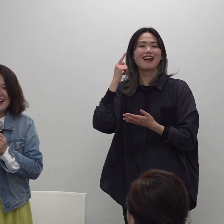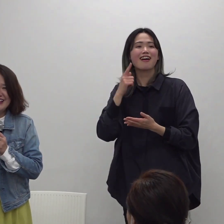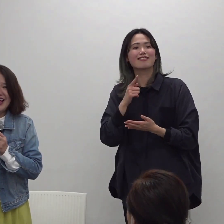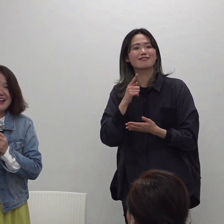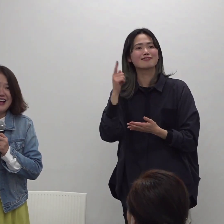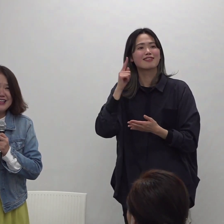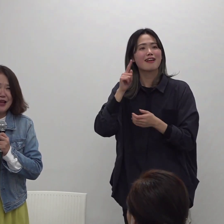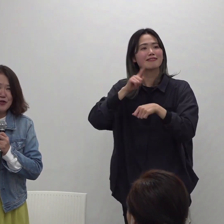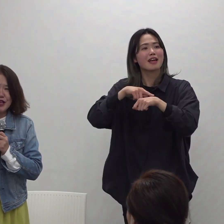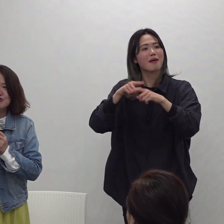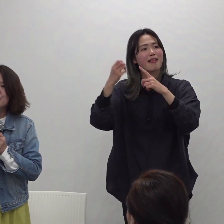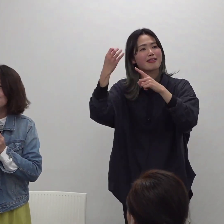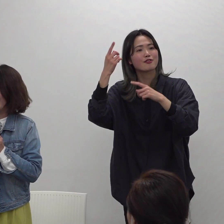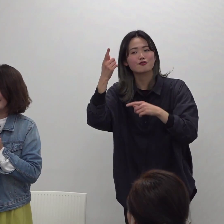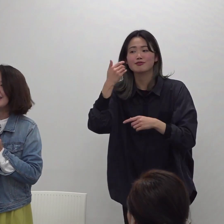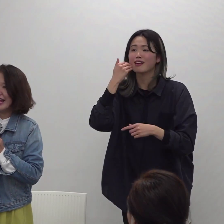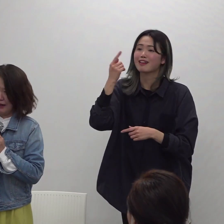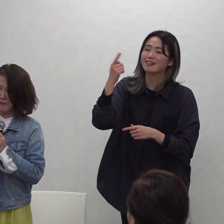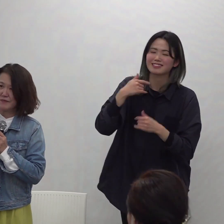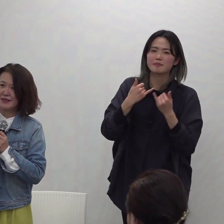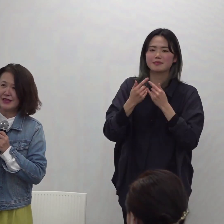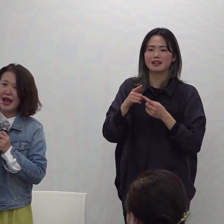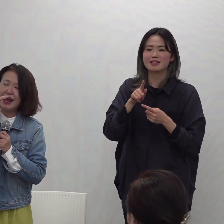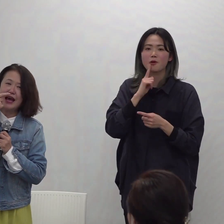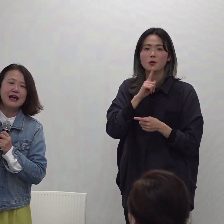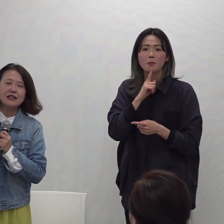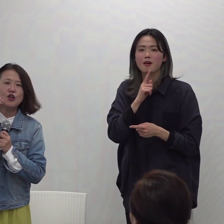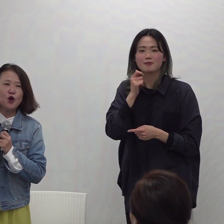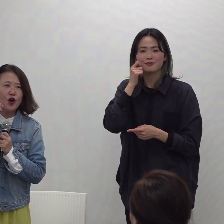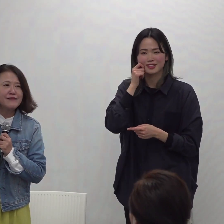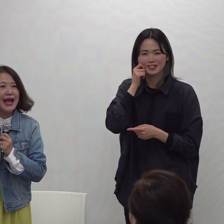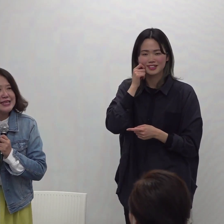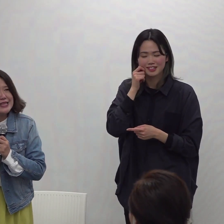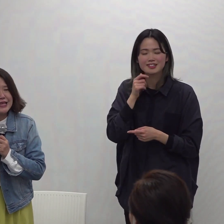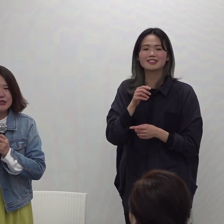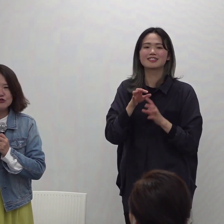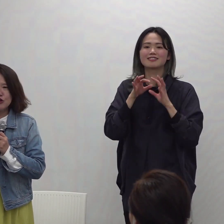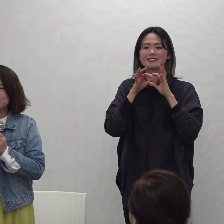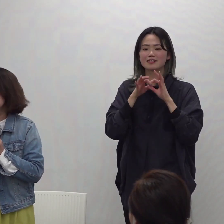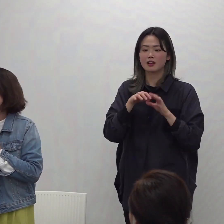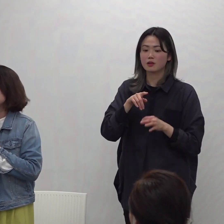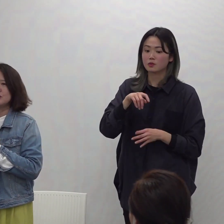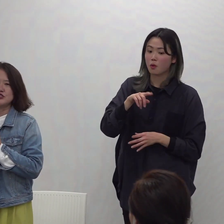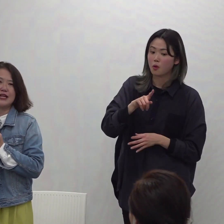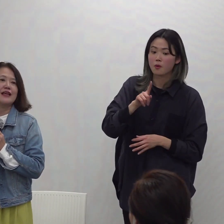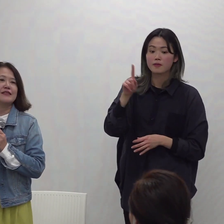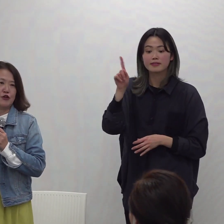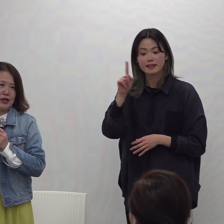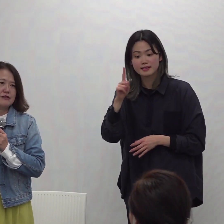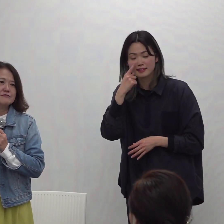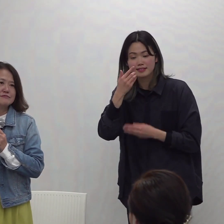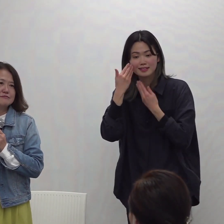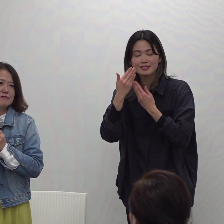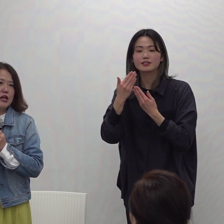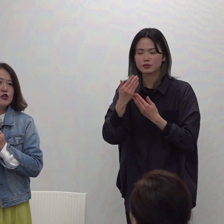「誰か来たよ」っていうことができない だから「どこ？何？」って聞くとその場所に連れていってくれる